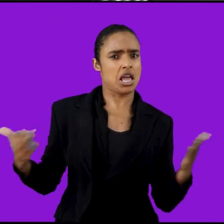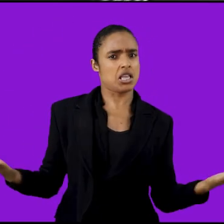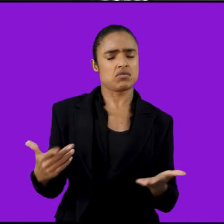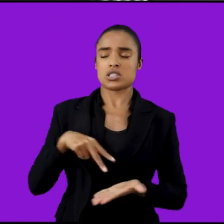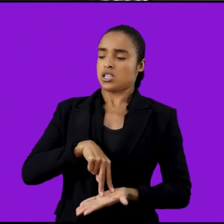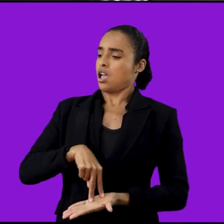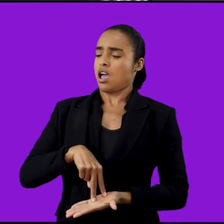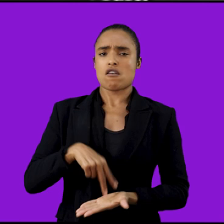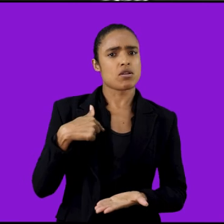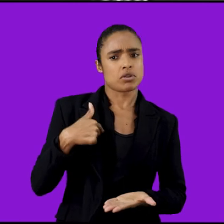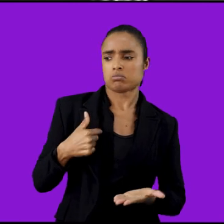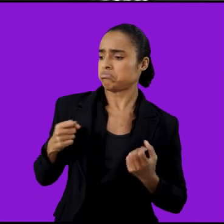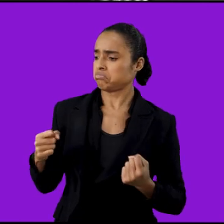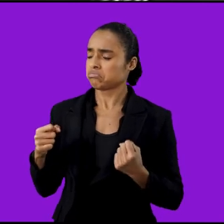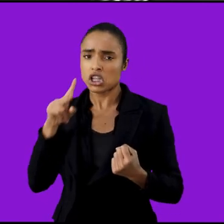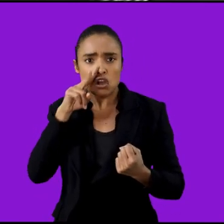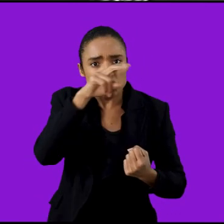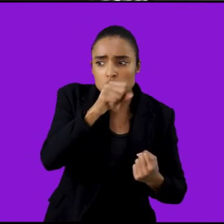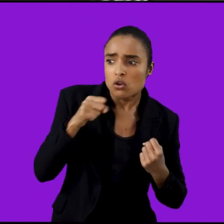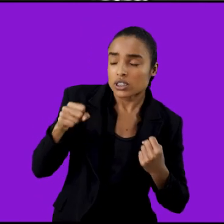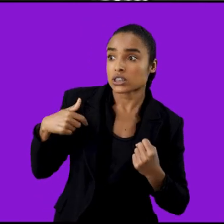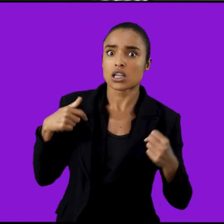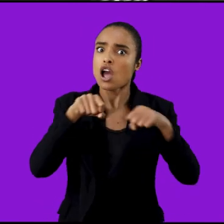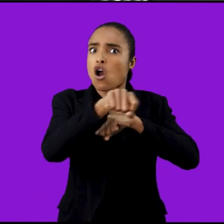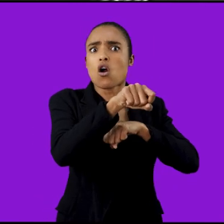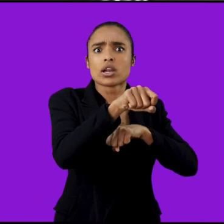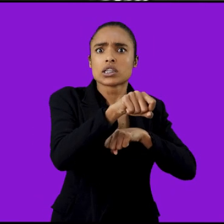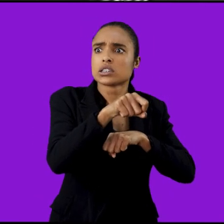Achando que vai dar conta de tudo, vai ser super-heroína e não vai, entendeu?